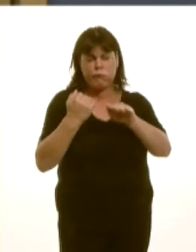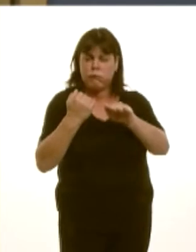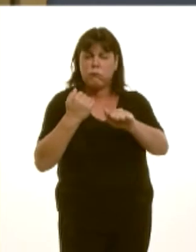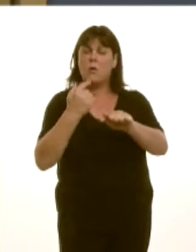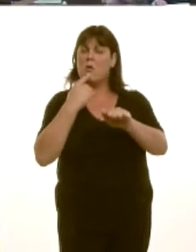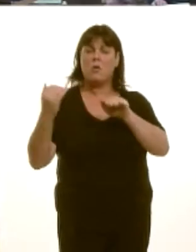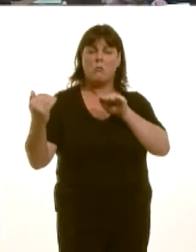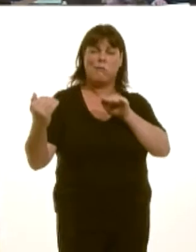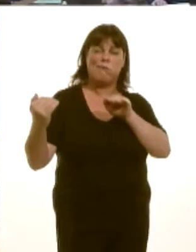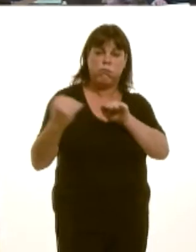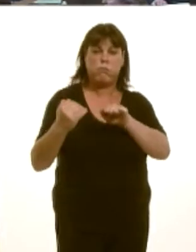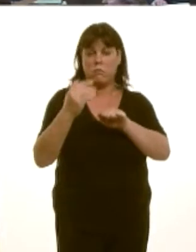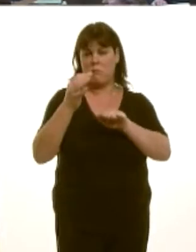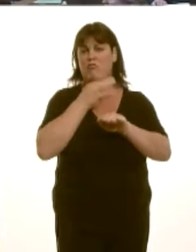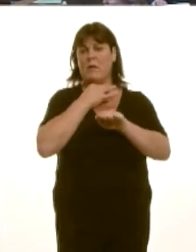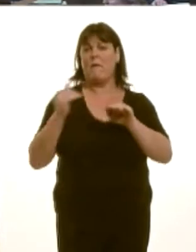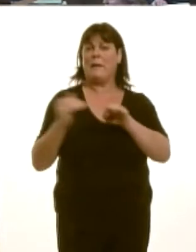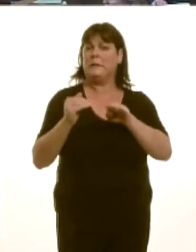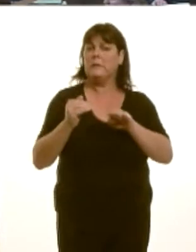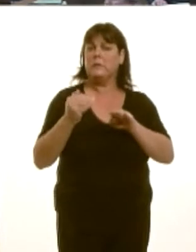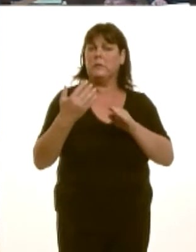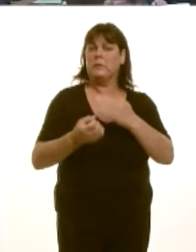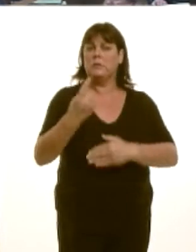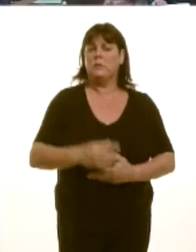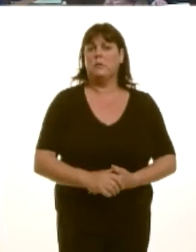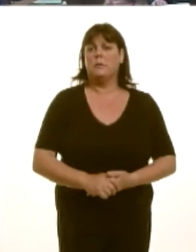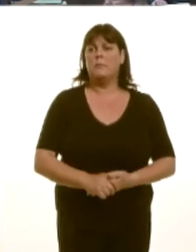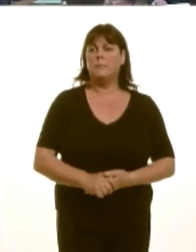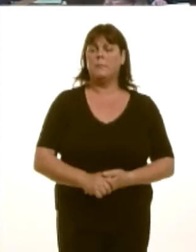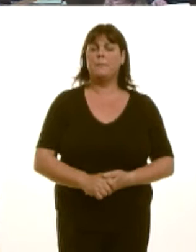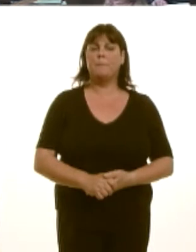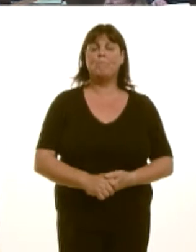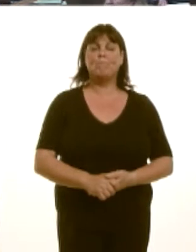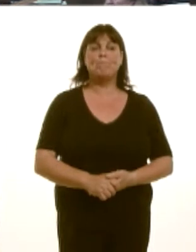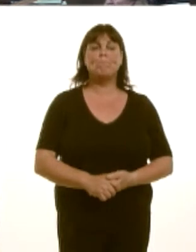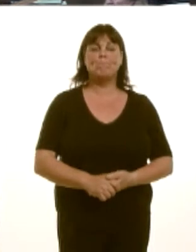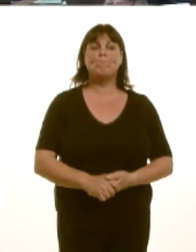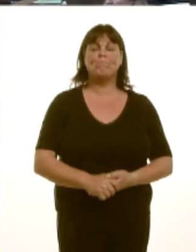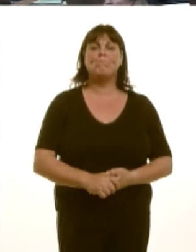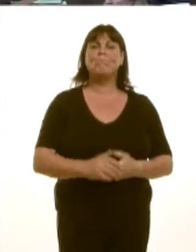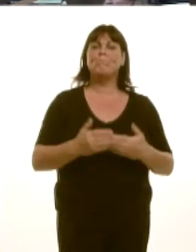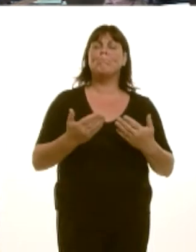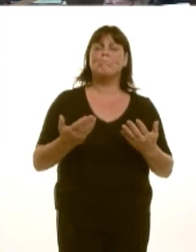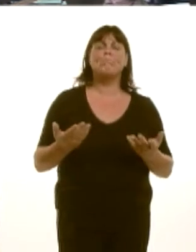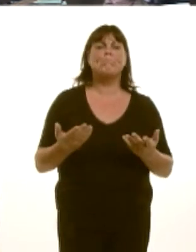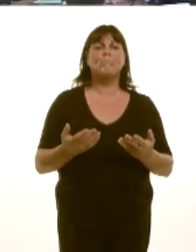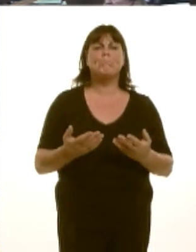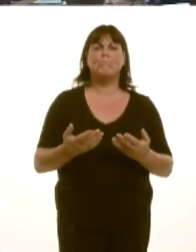Carwyn Jones: Mae’n hollol arferol, wrth gwrs, cael cylchfannau ar bob heol, ar wahân i draffyrdd.